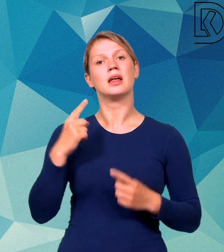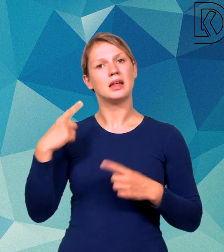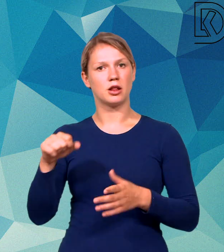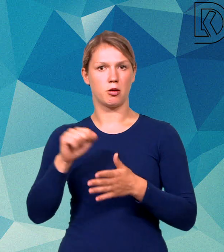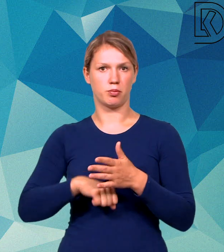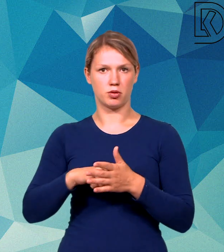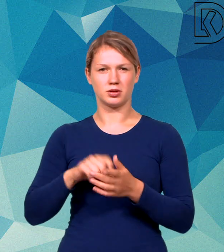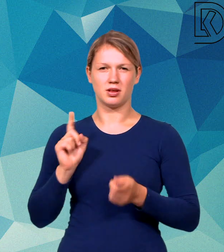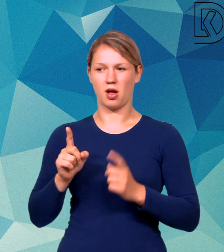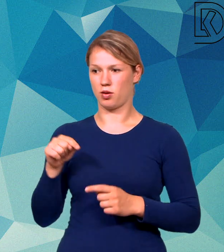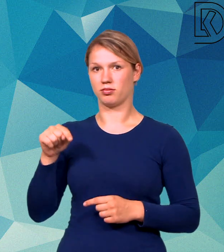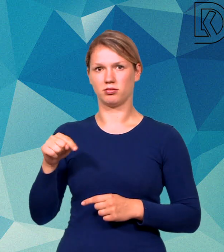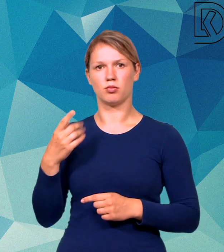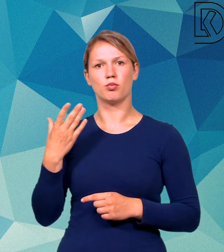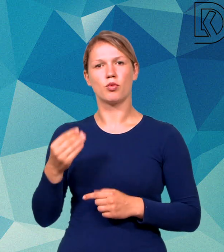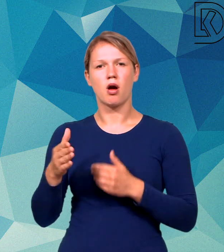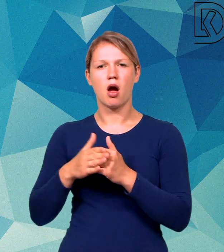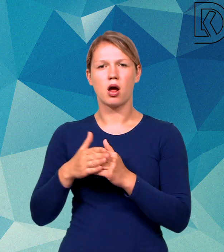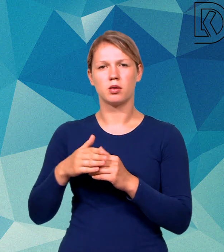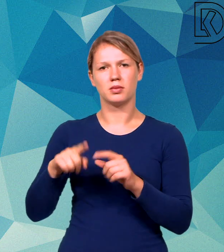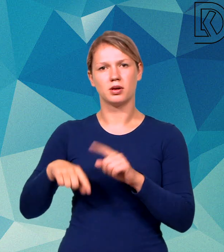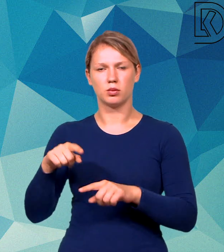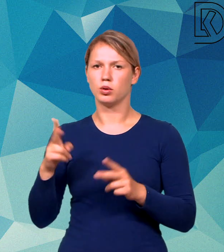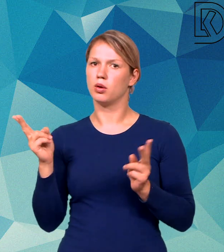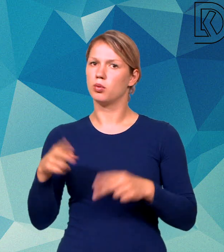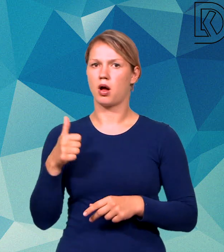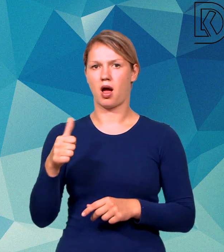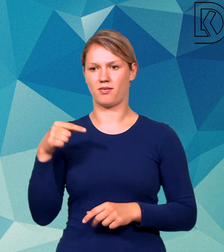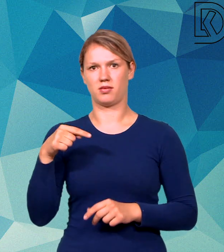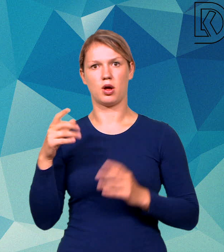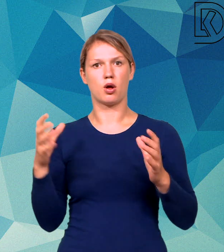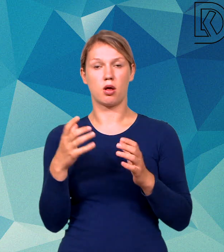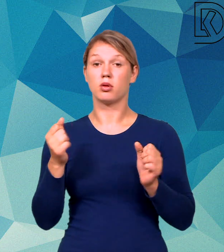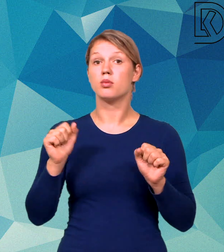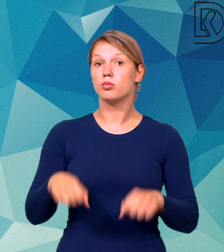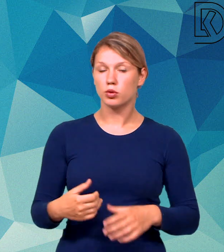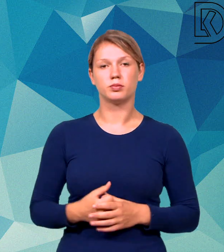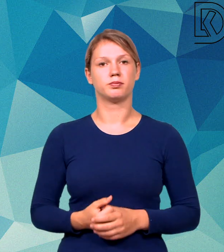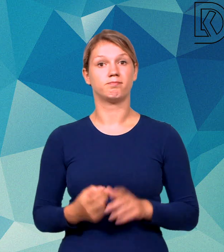išskyrus atvejus, kai vaikas yra artimas asmens giminaitis.